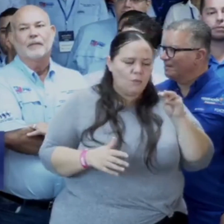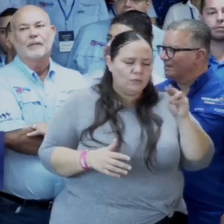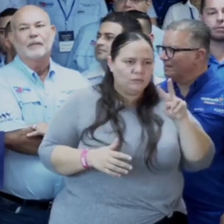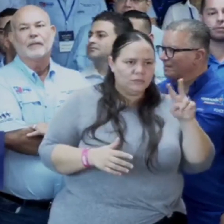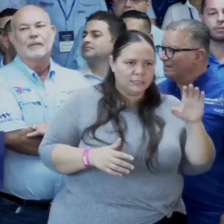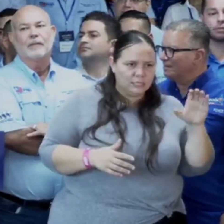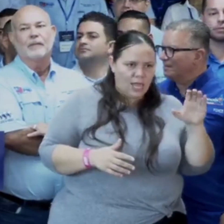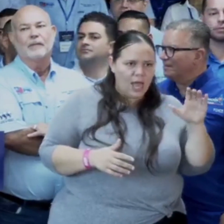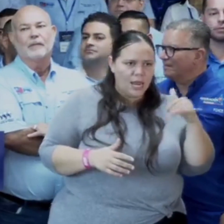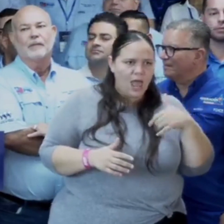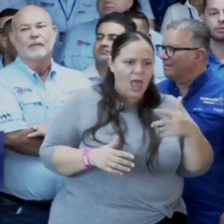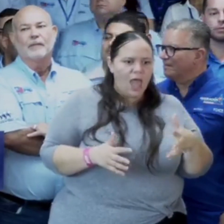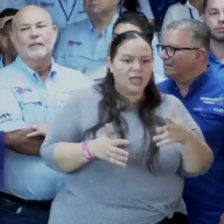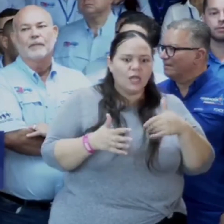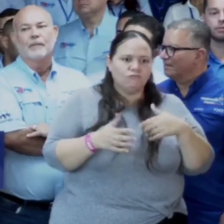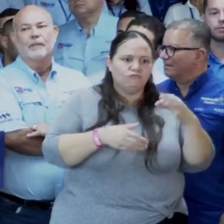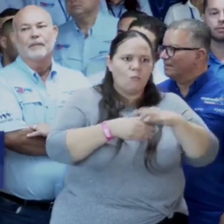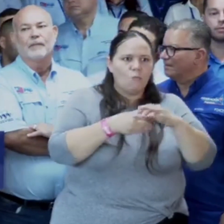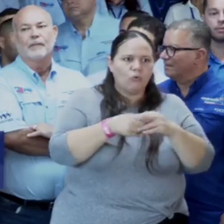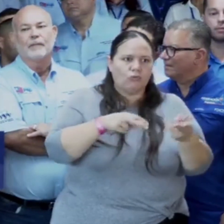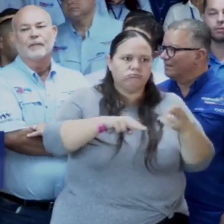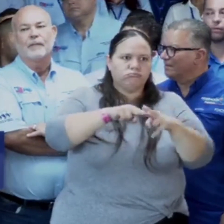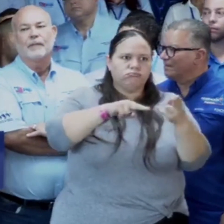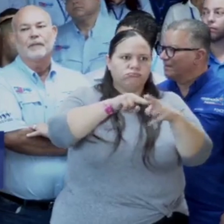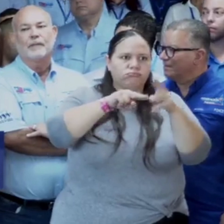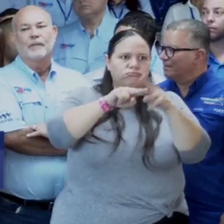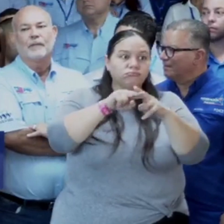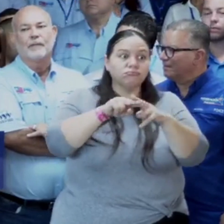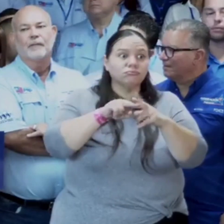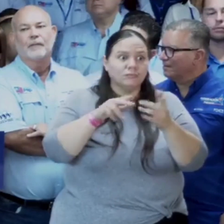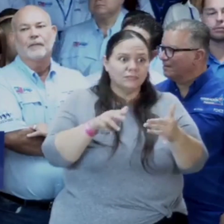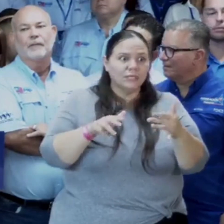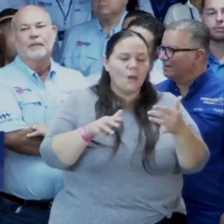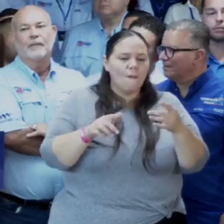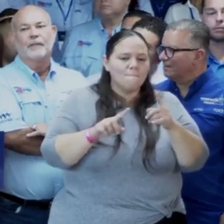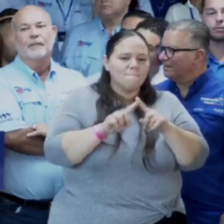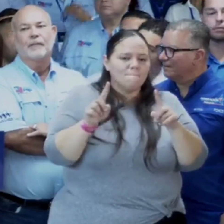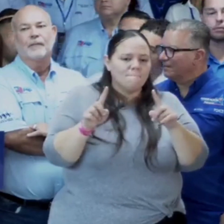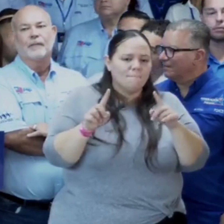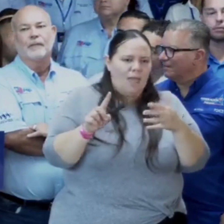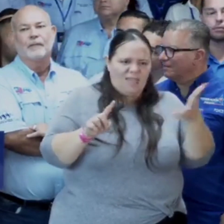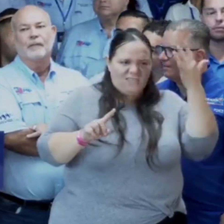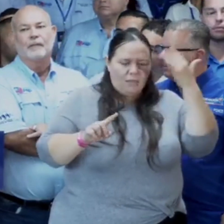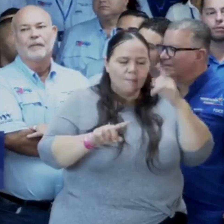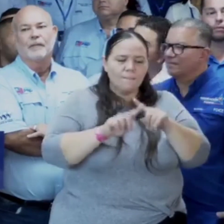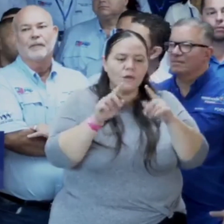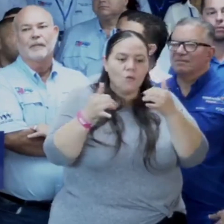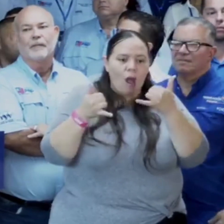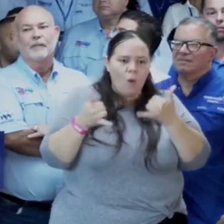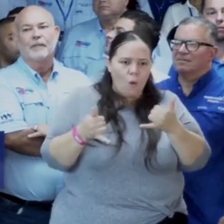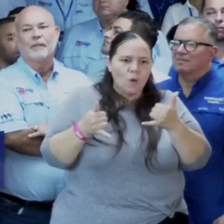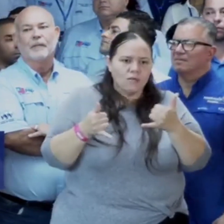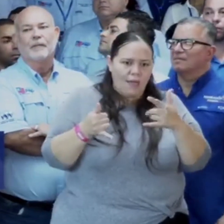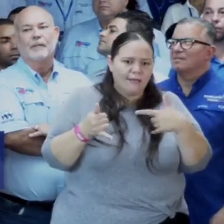la vieron aquí aquí porque sabe lo que está en juego ella estuvo allá adentro ella vio lo que